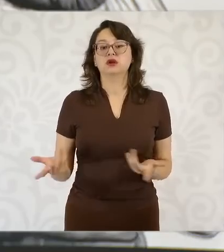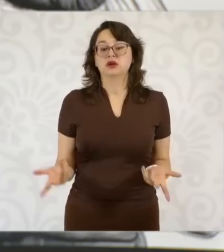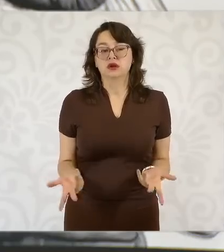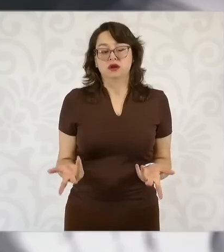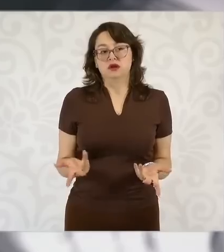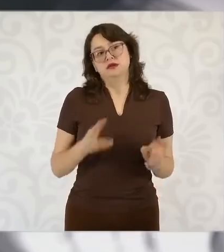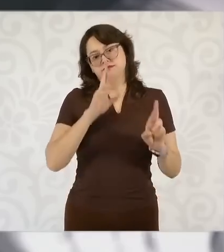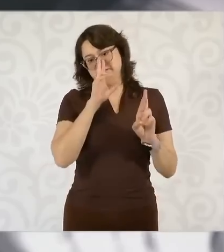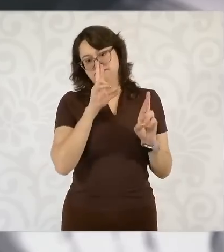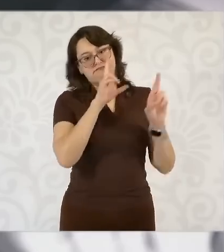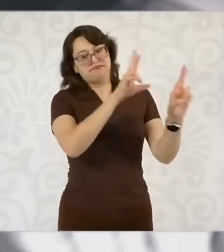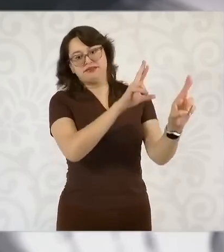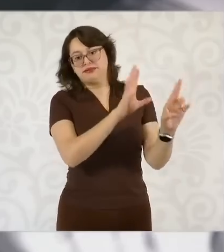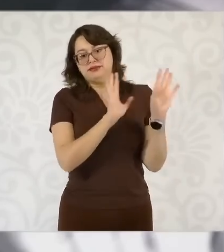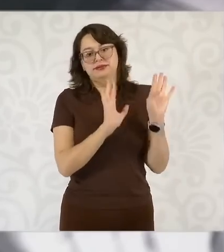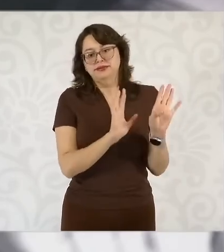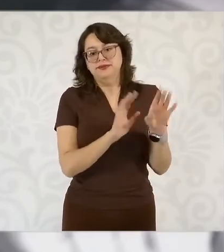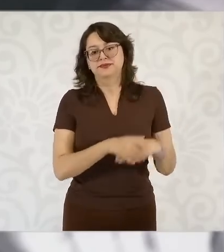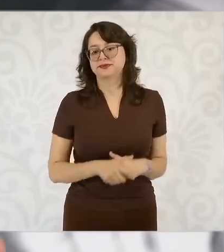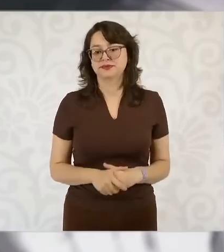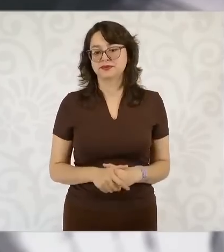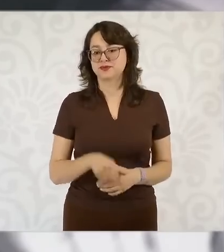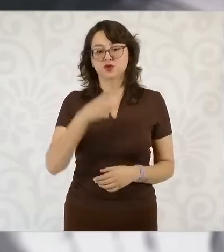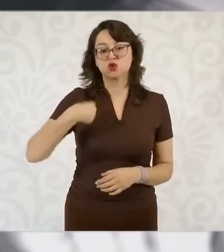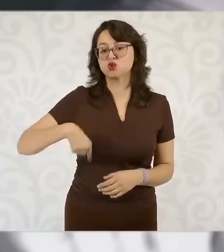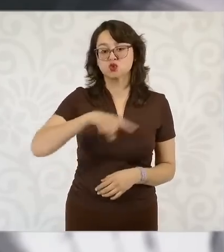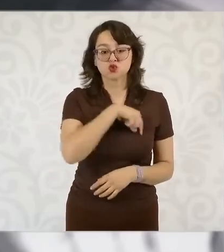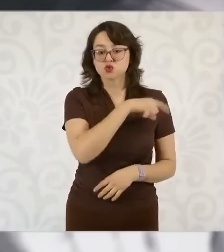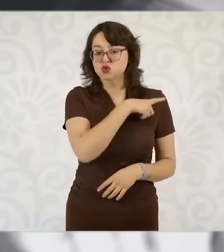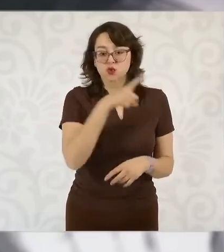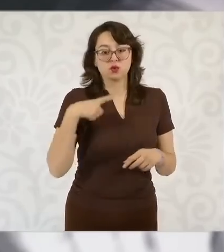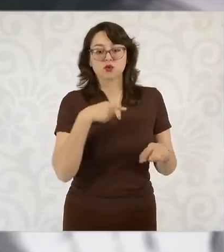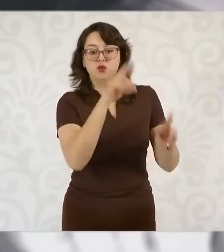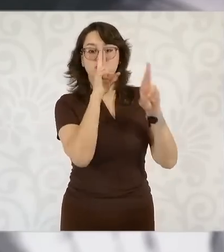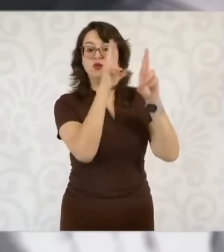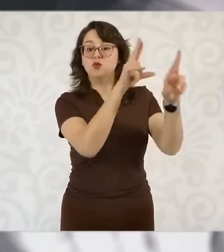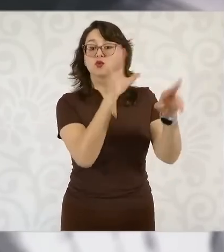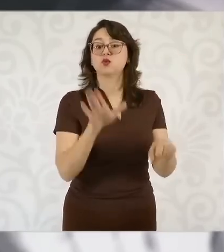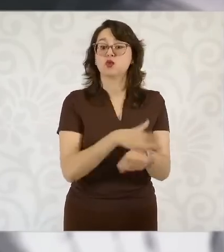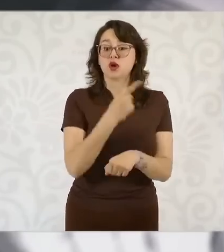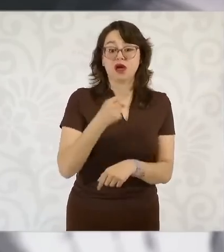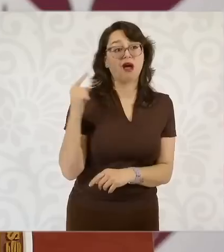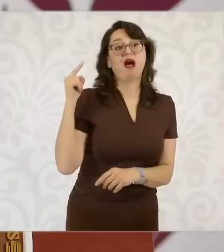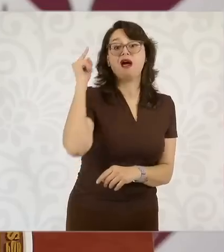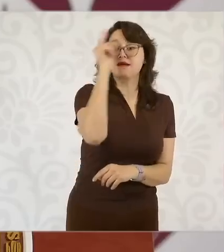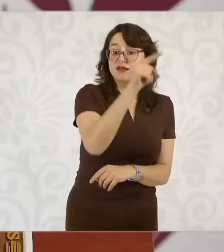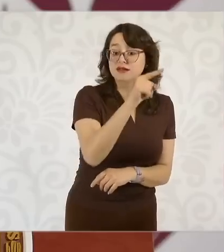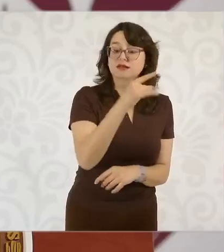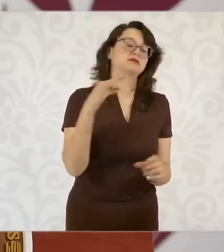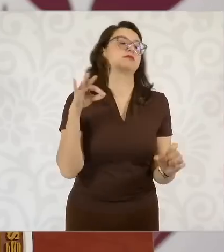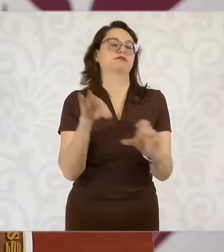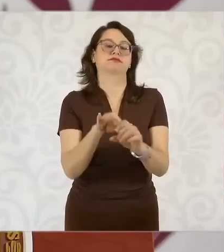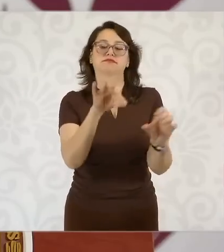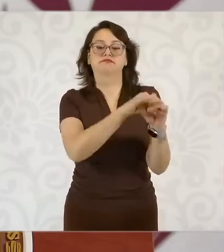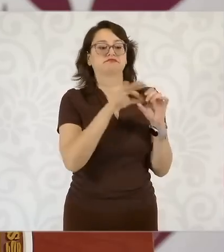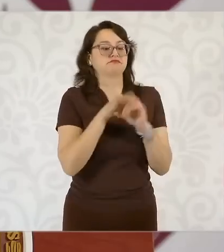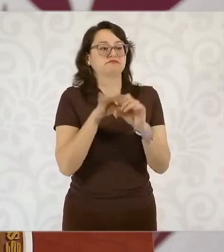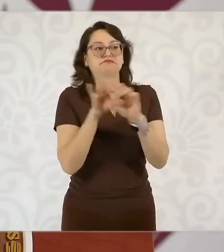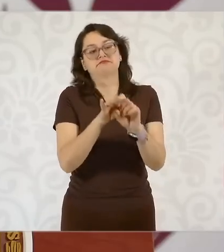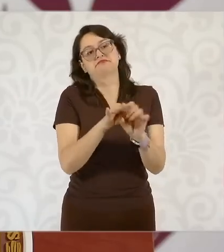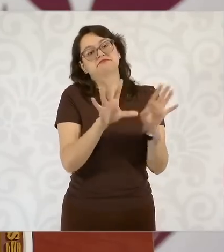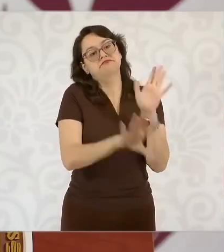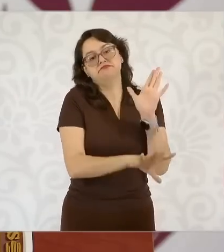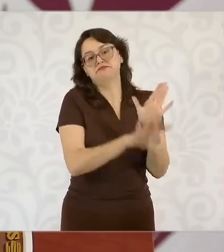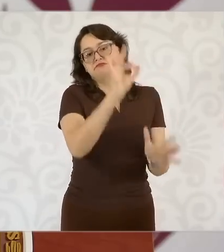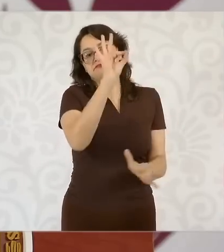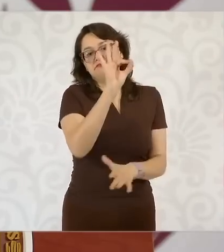Trump finalmente fue electo es electo por su pueblo y nos toca respetarlo aunque no estemos